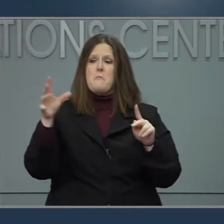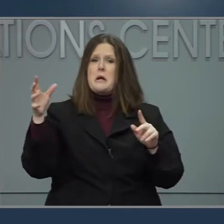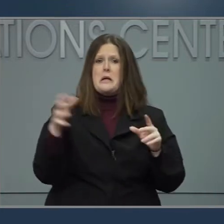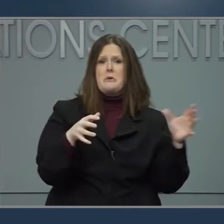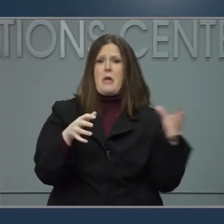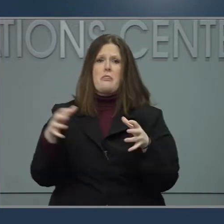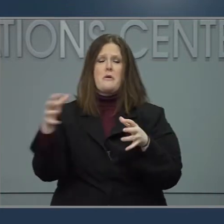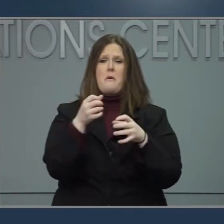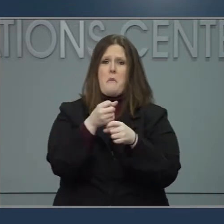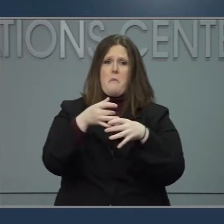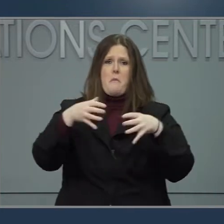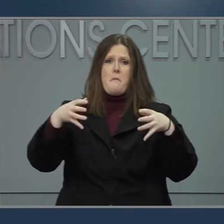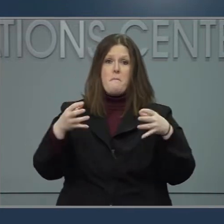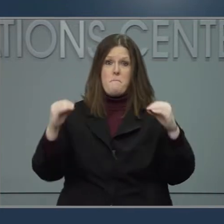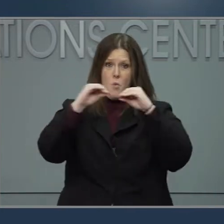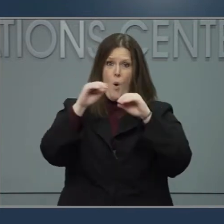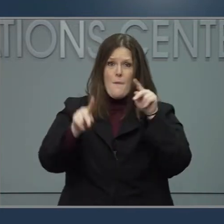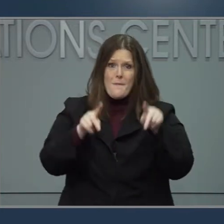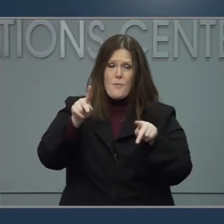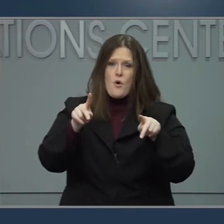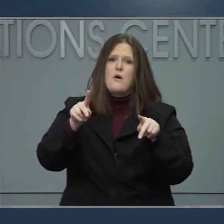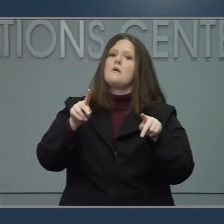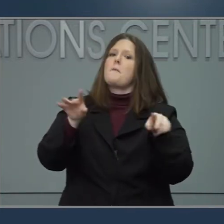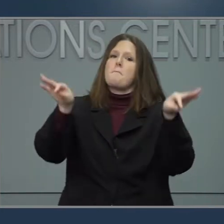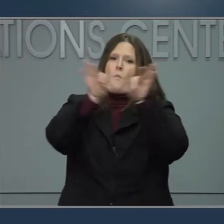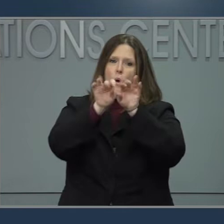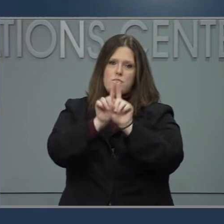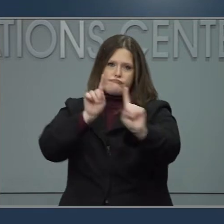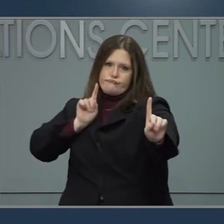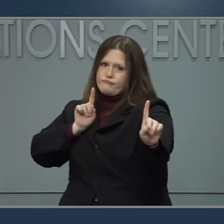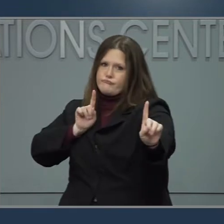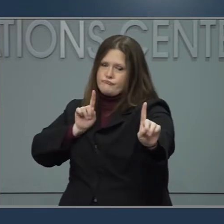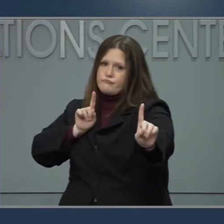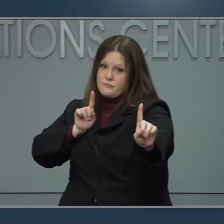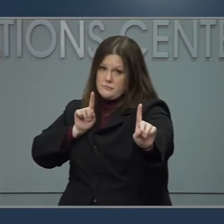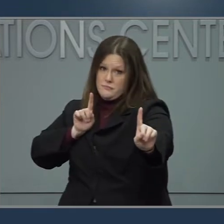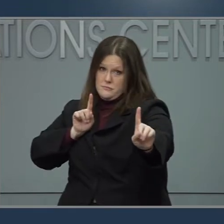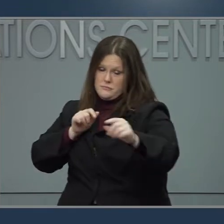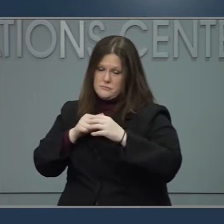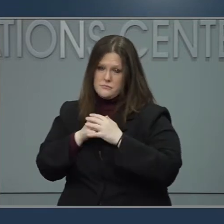si quiere haciendo aún más importante que nunca que cuartito distancia física